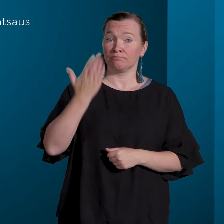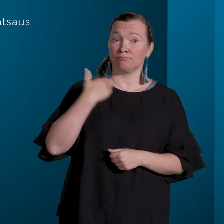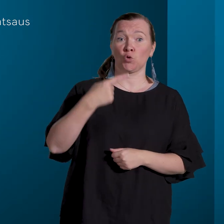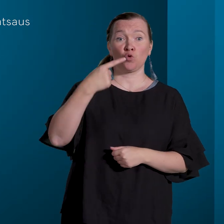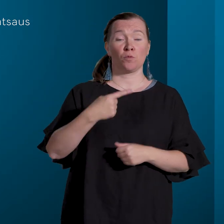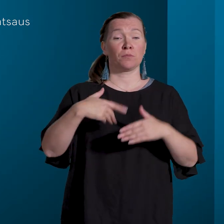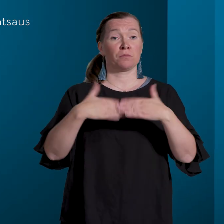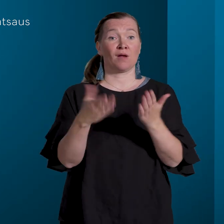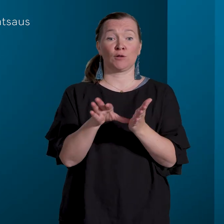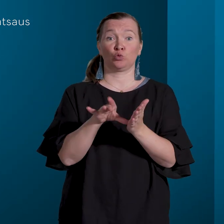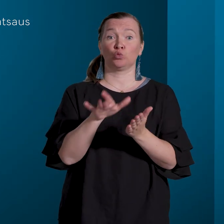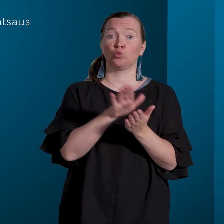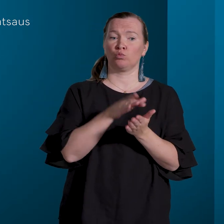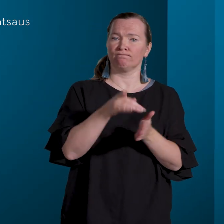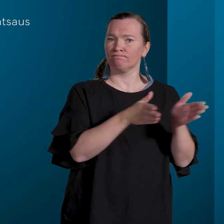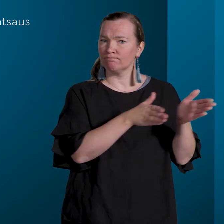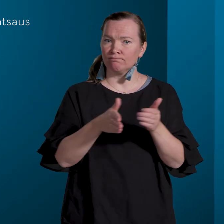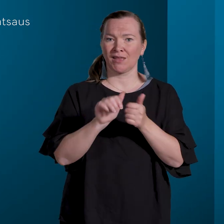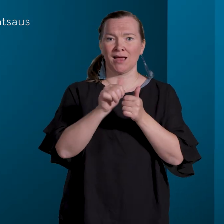Kuurojen Liitto sai kutsun 10.9.2024 järjestettyyn -